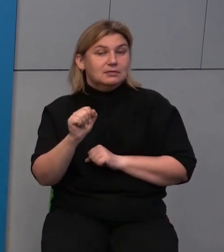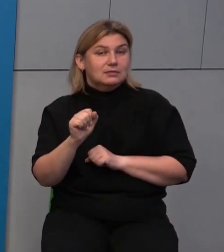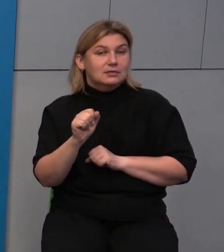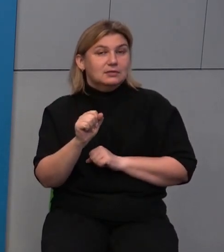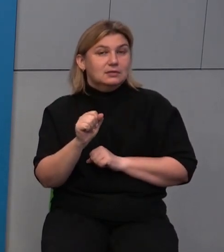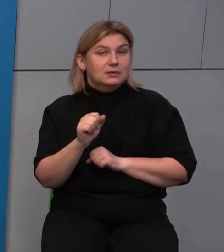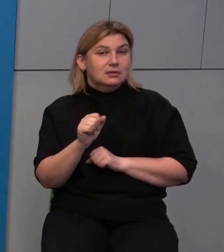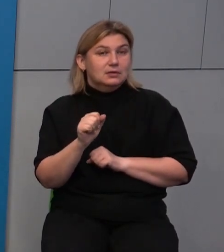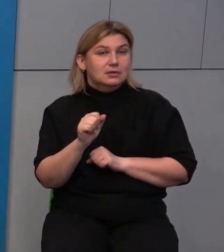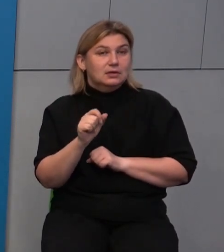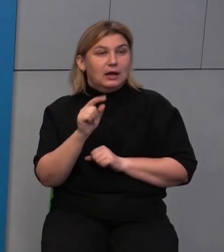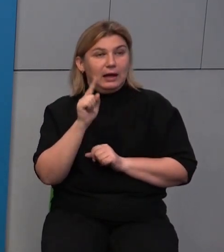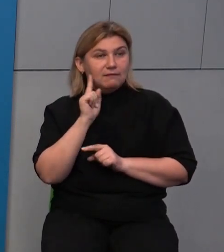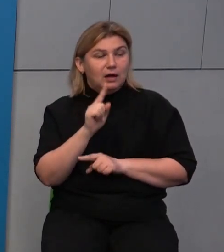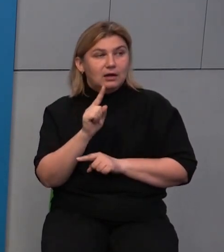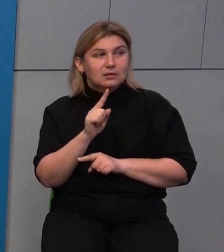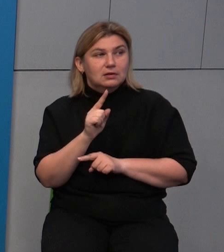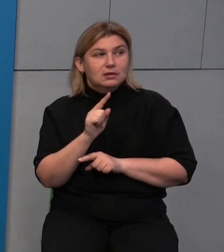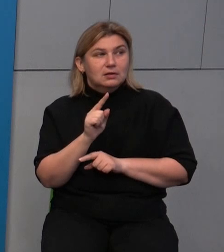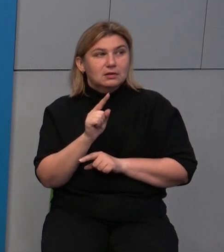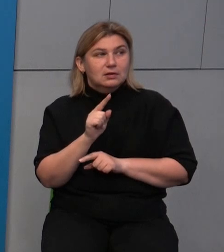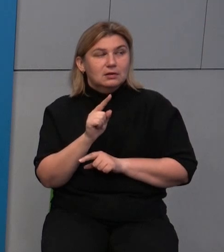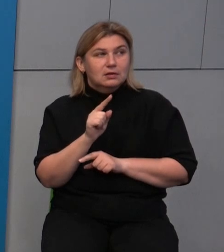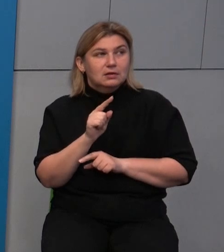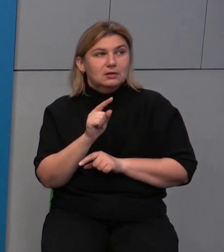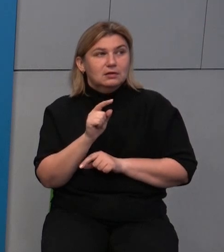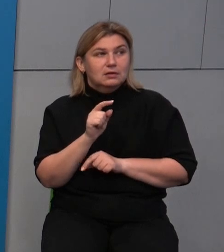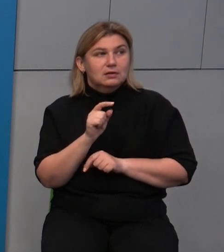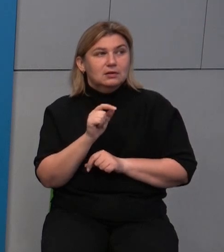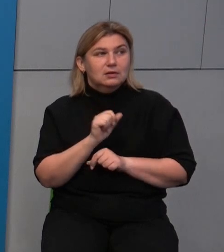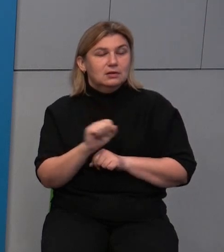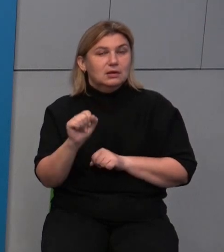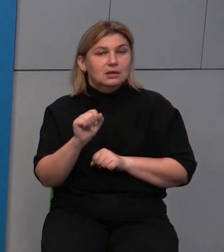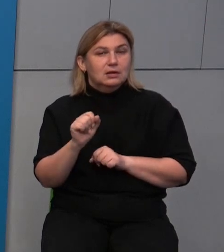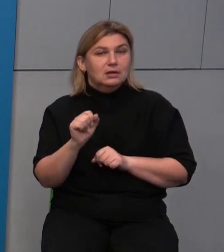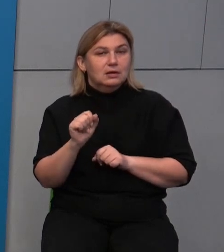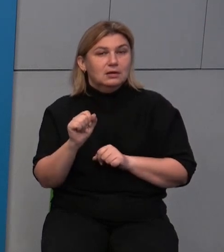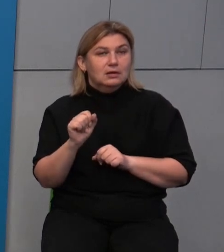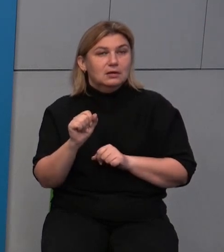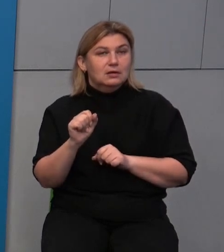że jest właśnie jednak zasymilowanym, jest po prostu Polakiem